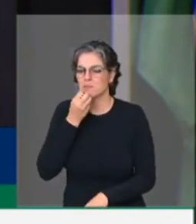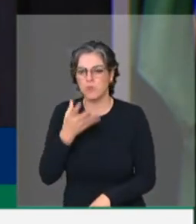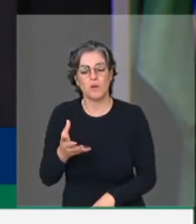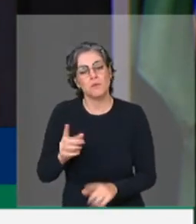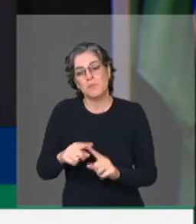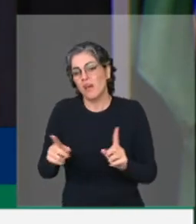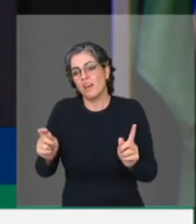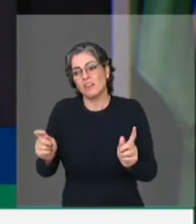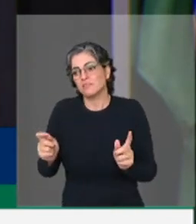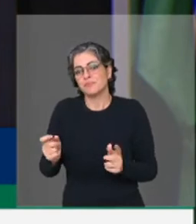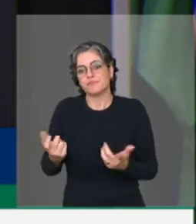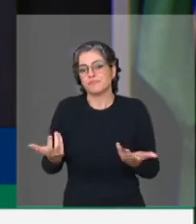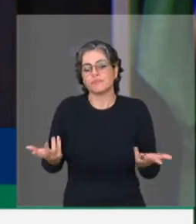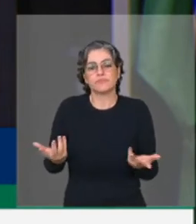O IDEAL É O POSSÍVEL DENTRO DA SITUAÇÃO FISCAL E